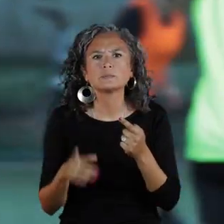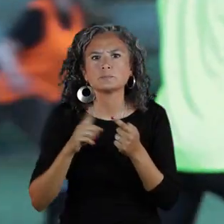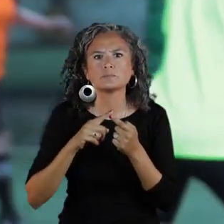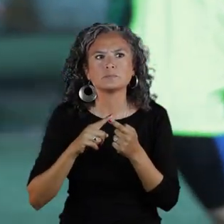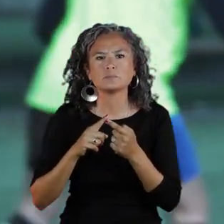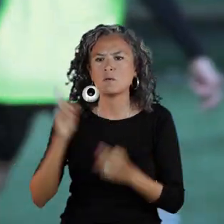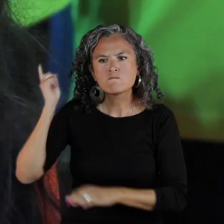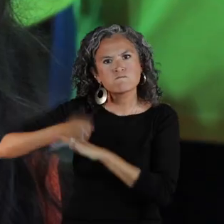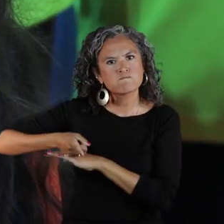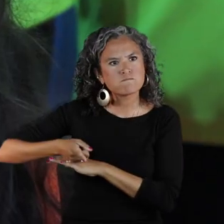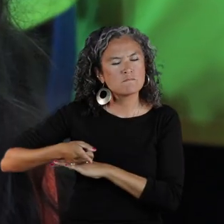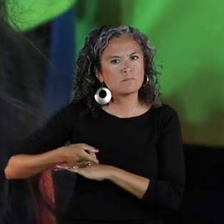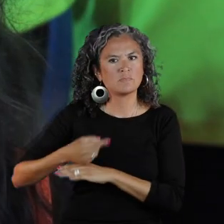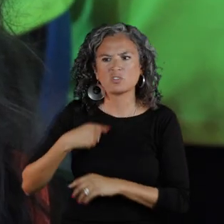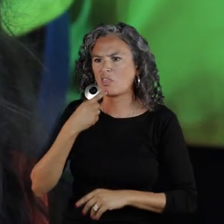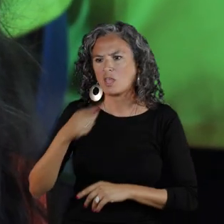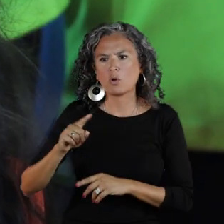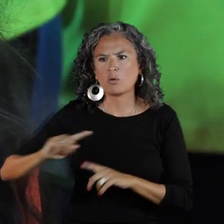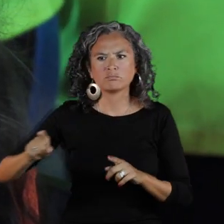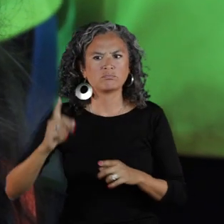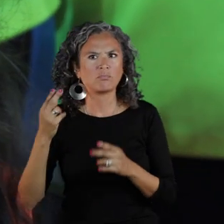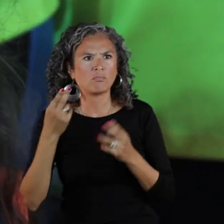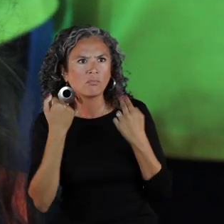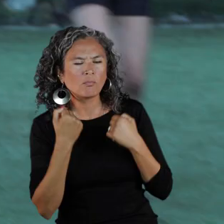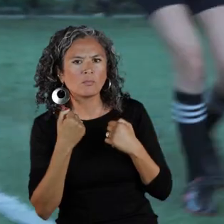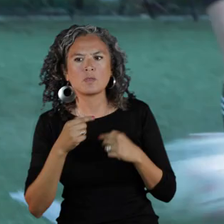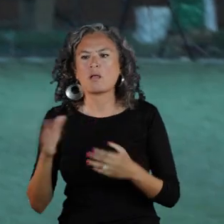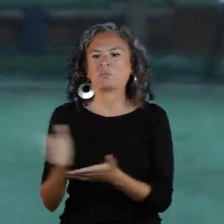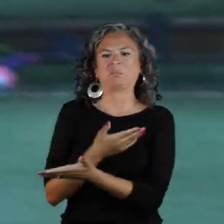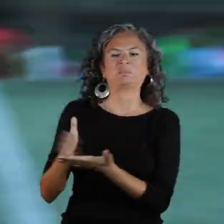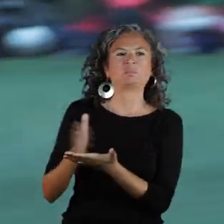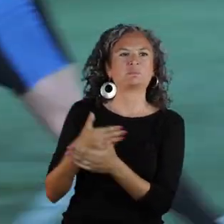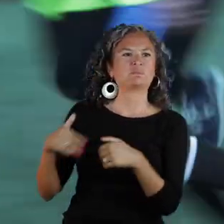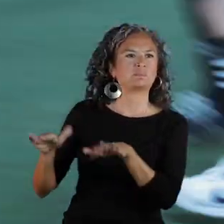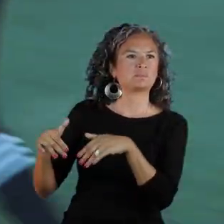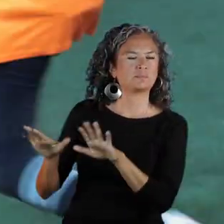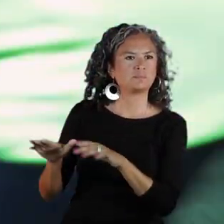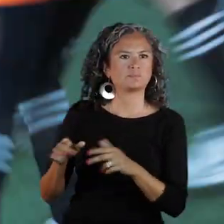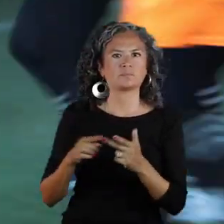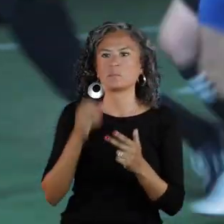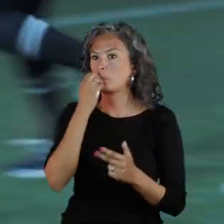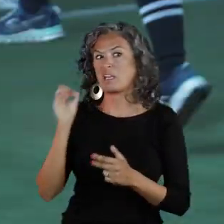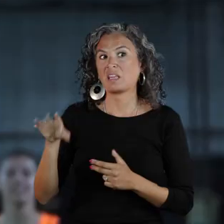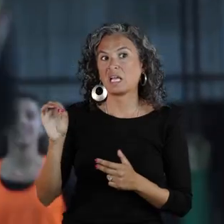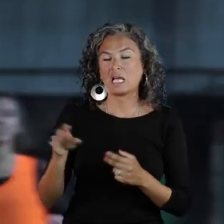Imposición Desvalorizar Desmerecer Criticar